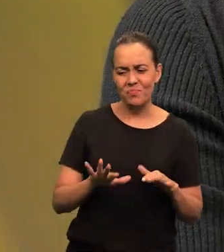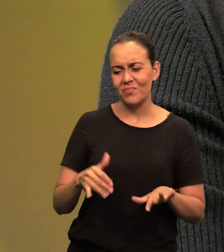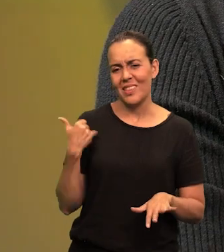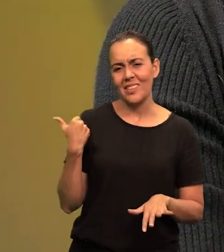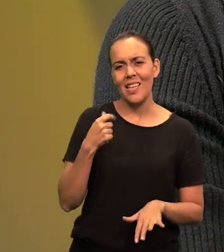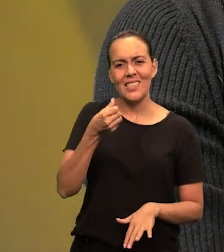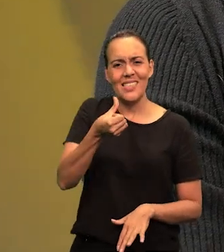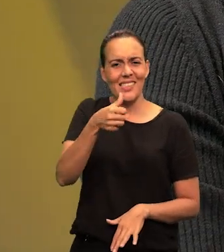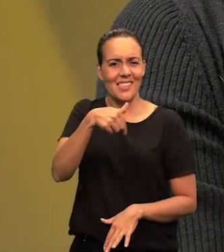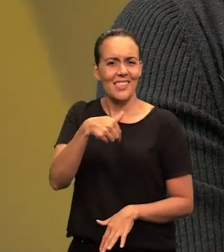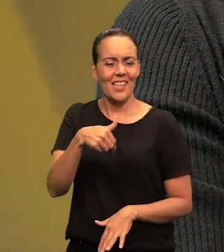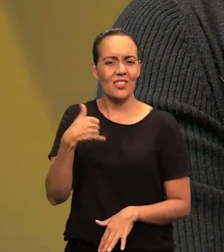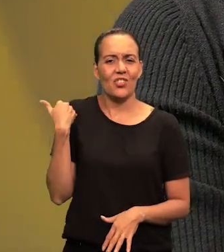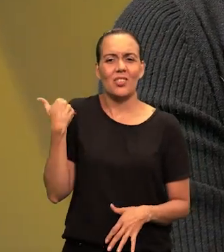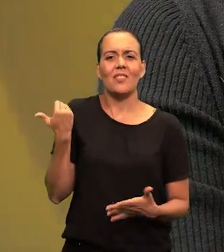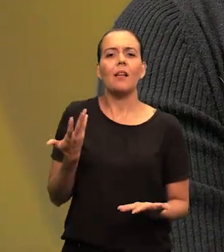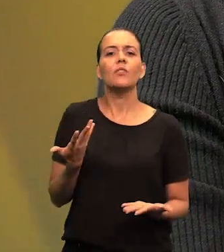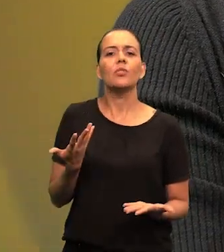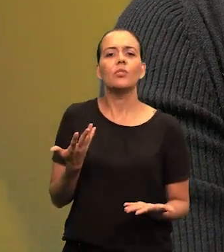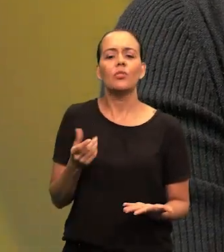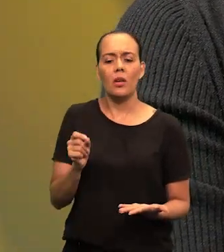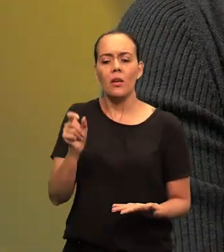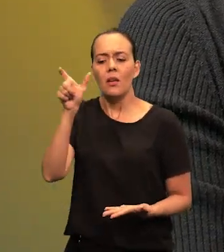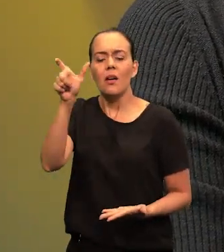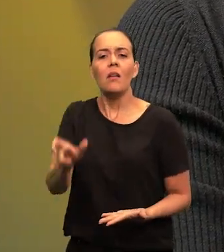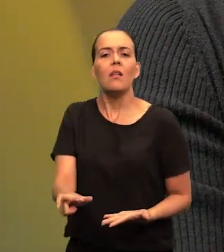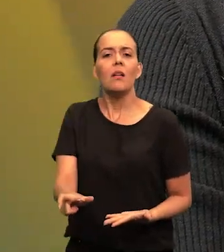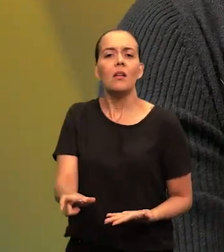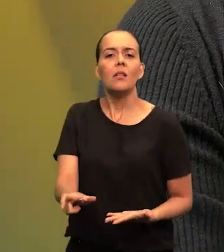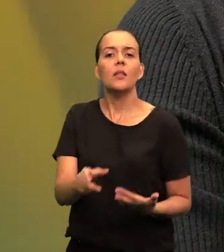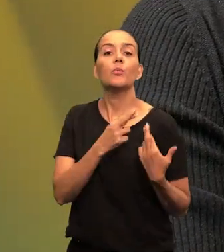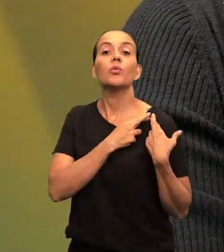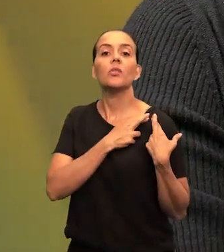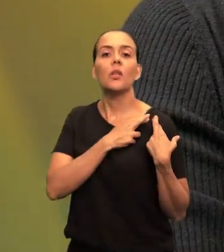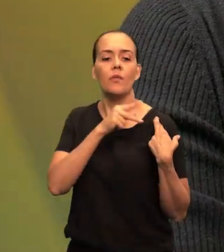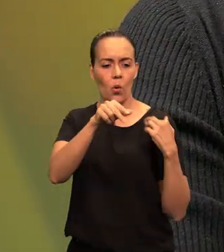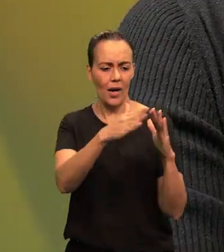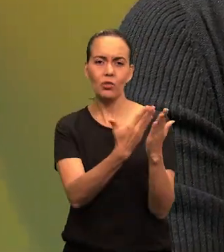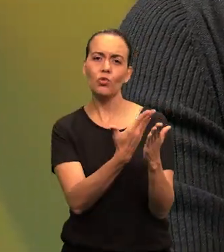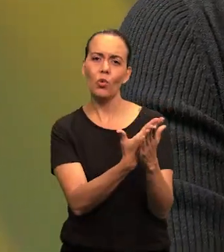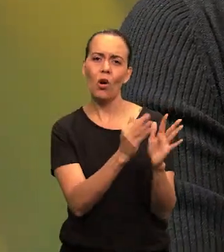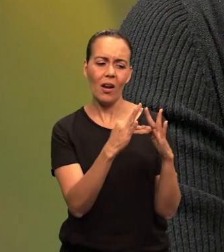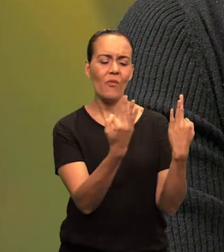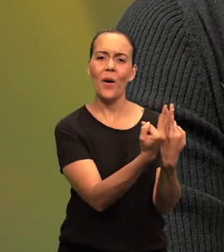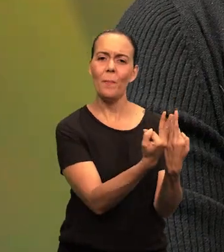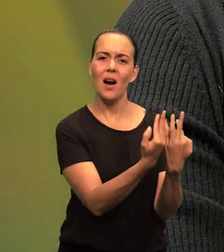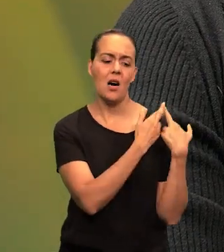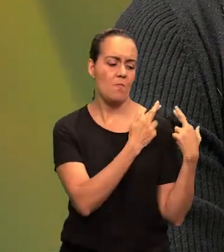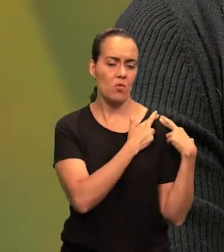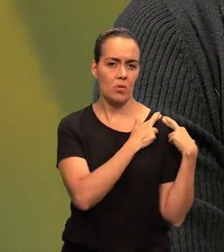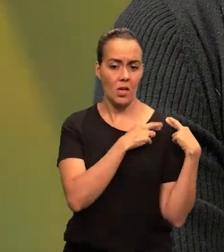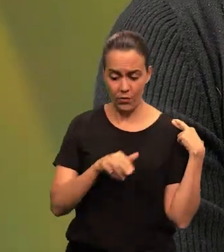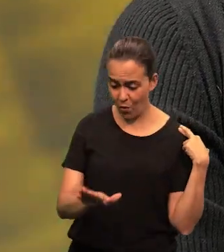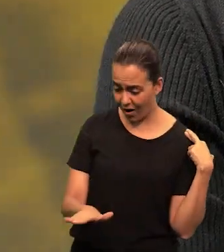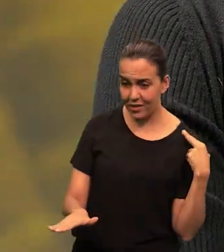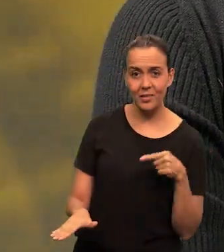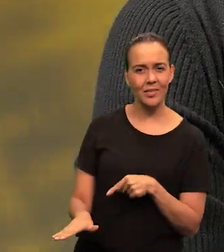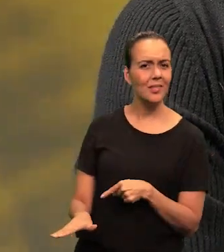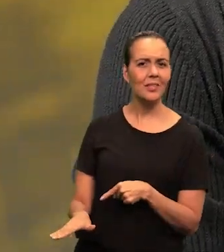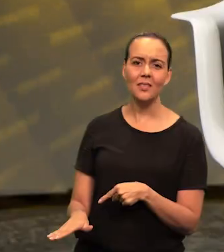que tem seis, sete anos de idade foi reprovada, quem é responsável por isso é a própria escola, é a família, não ela. Jamais.